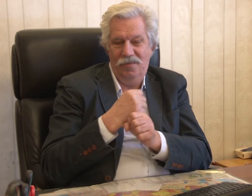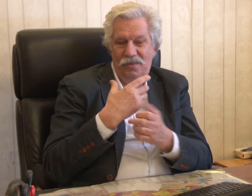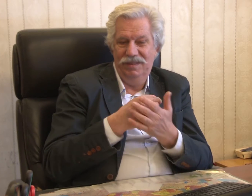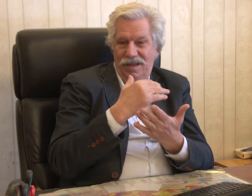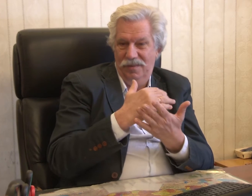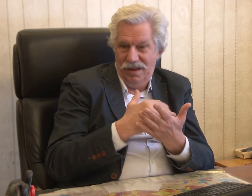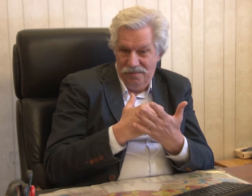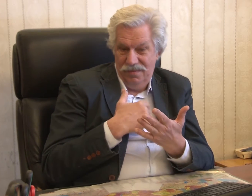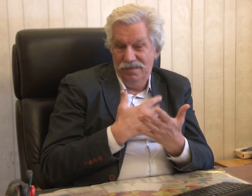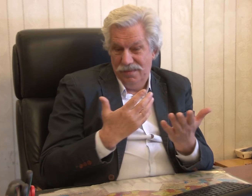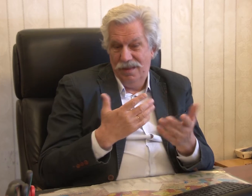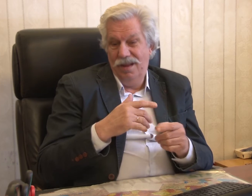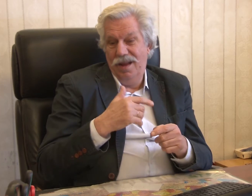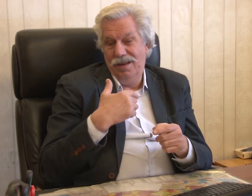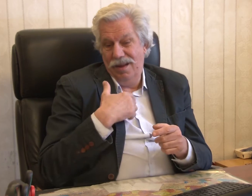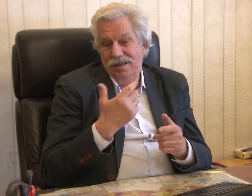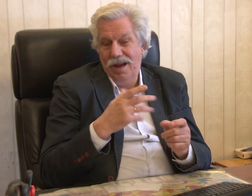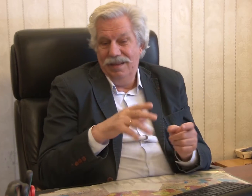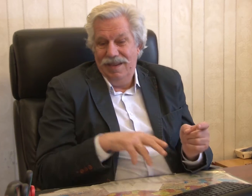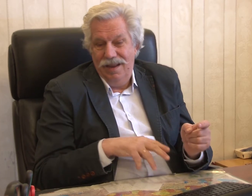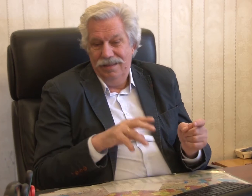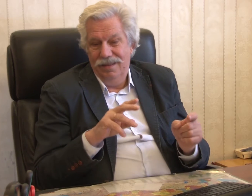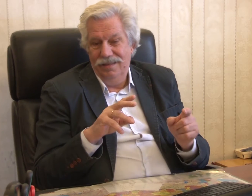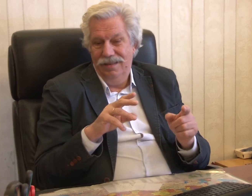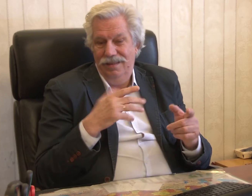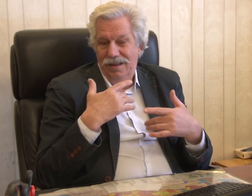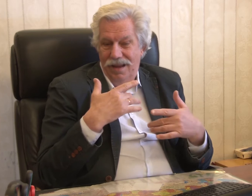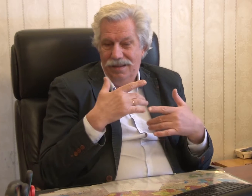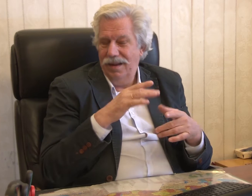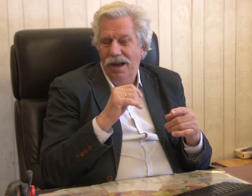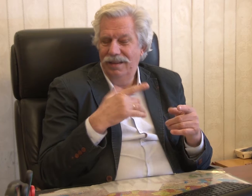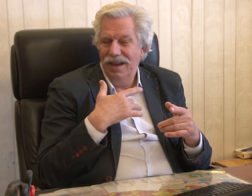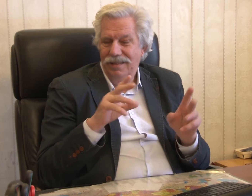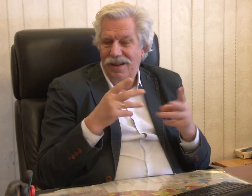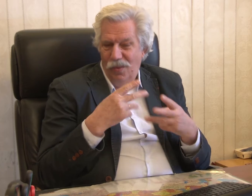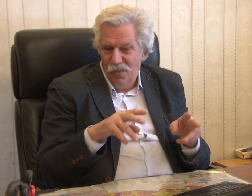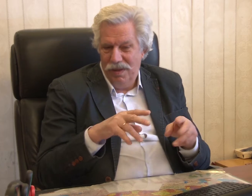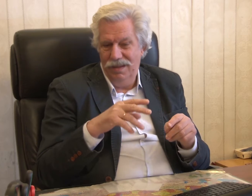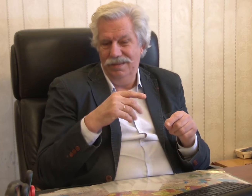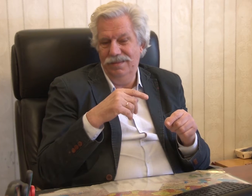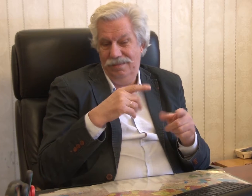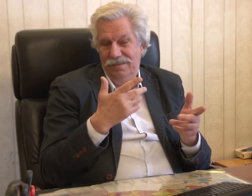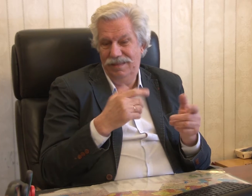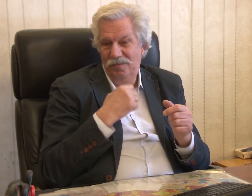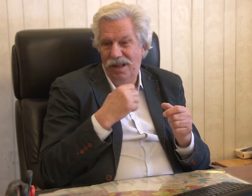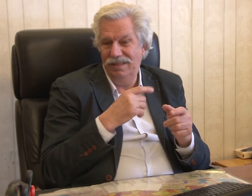а у нас – своя. Как директор клуба, я занимался в основном